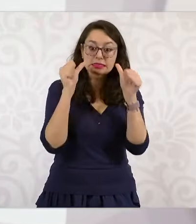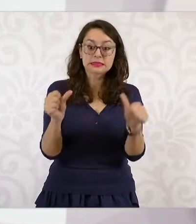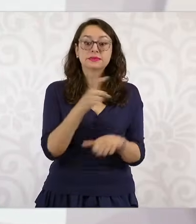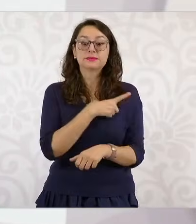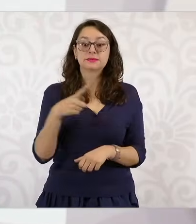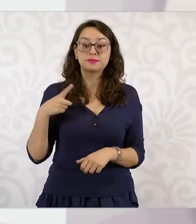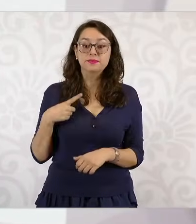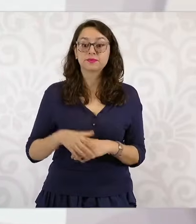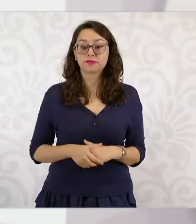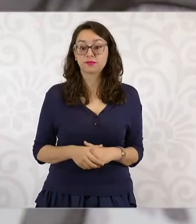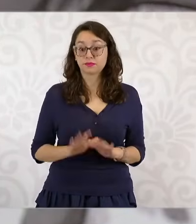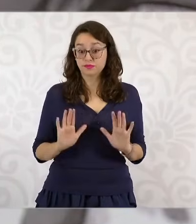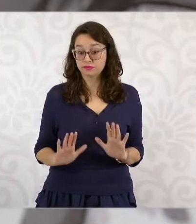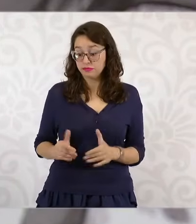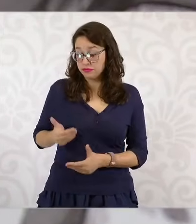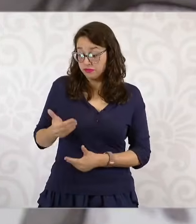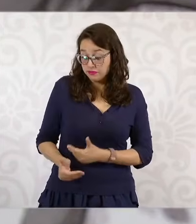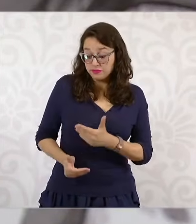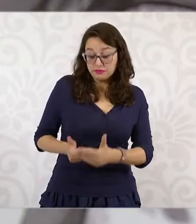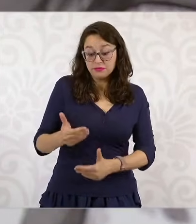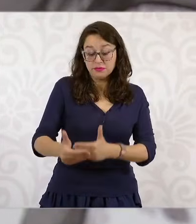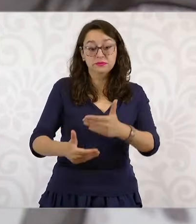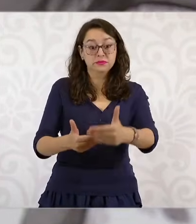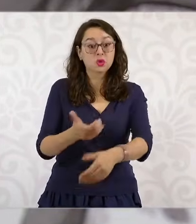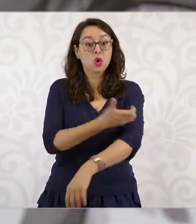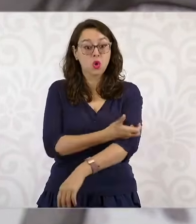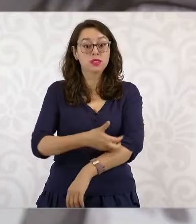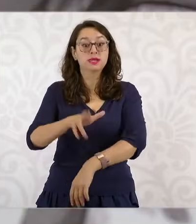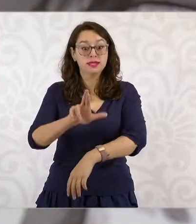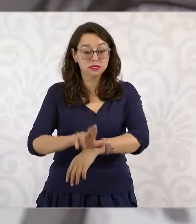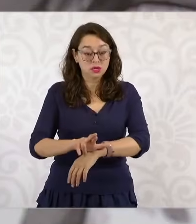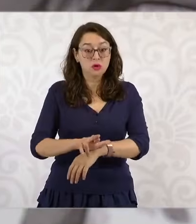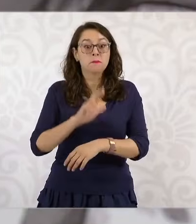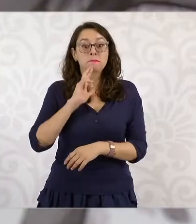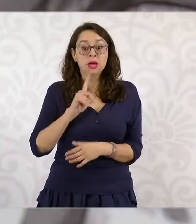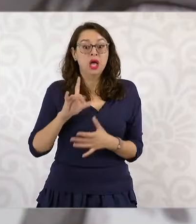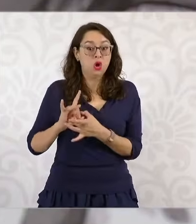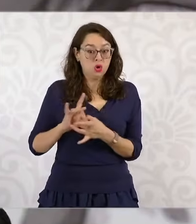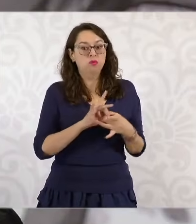los avances que hemos tenido en la coordinación. Habrá algunos de aquel lado de Estados Unidos y